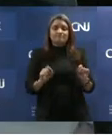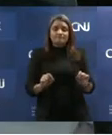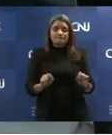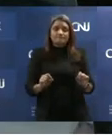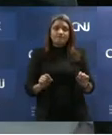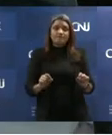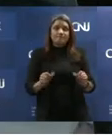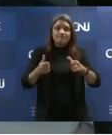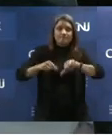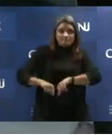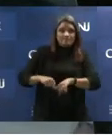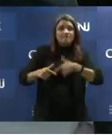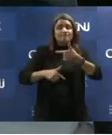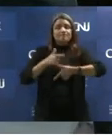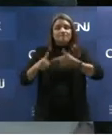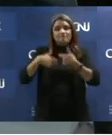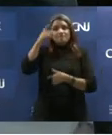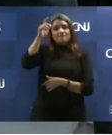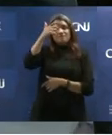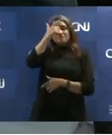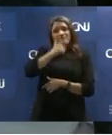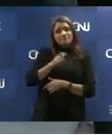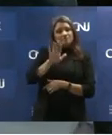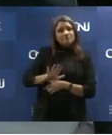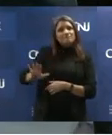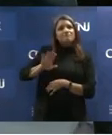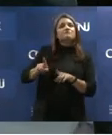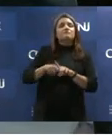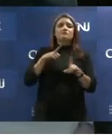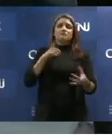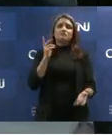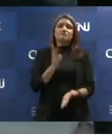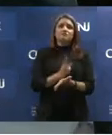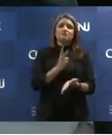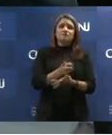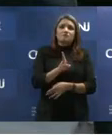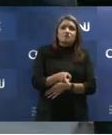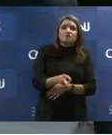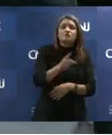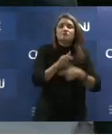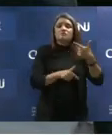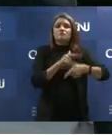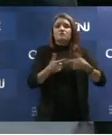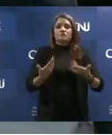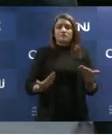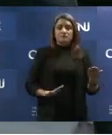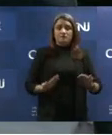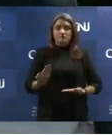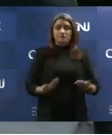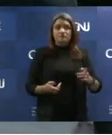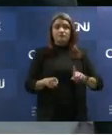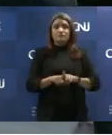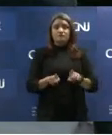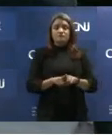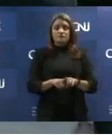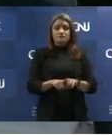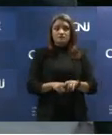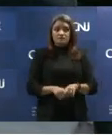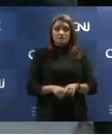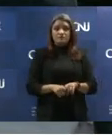e da sociedade, preservam os princípios da continuidade do serviço público e da economicidade, pois evita que o magistrado receba